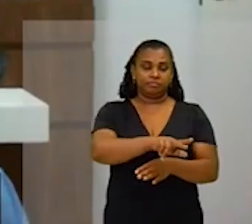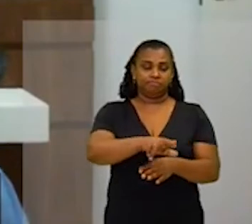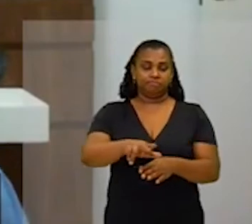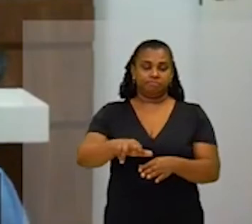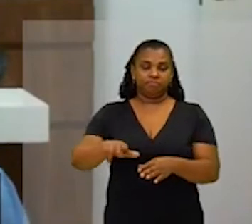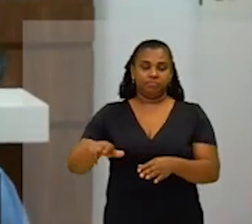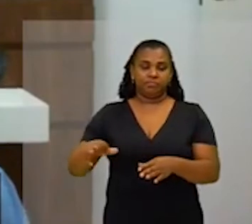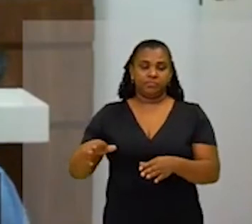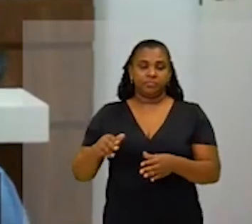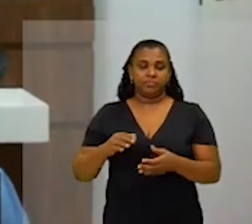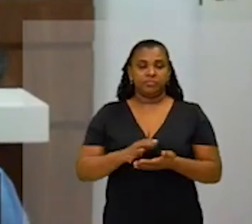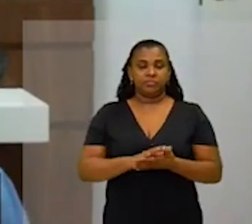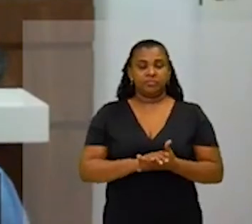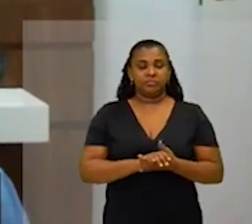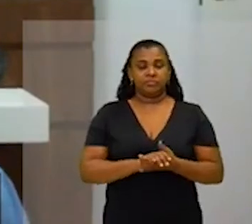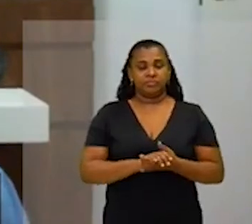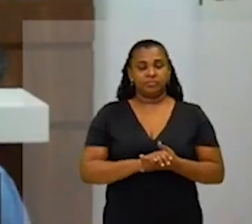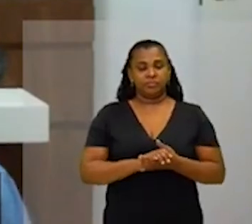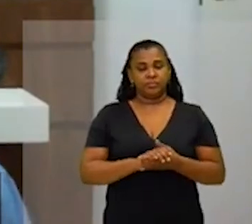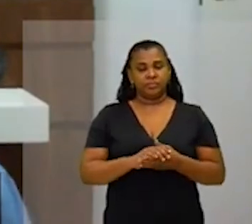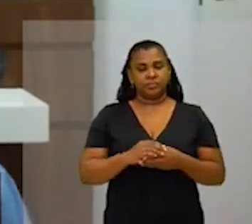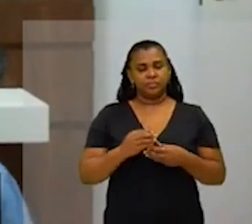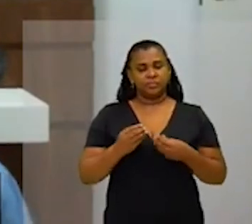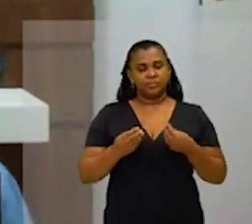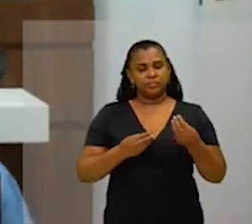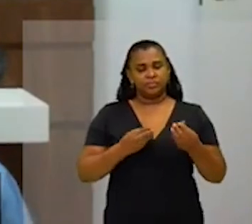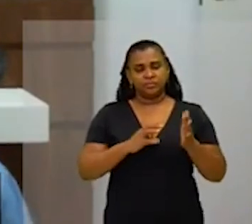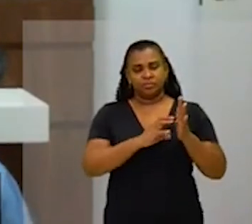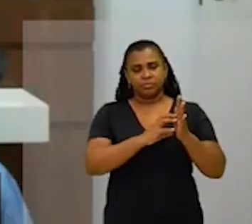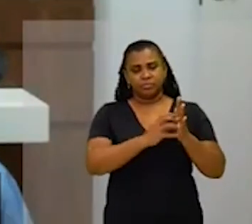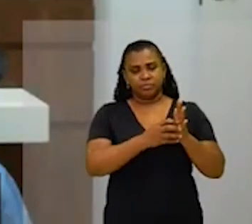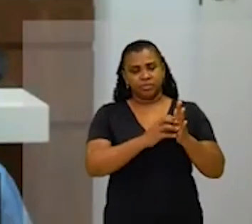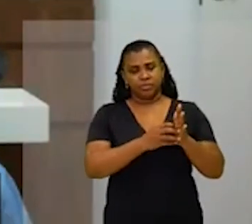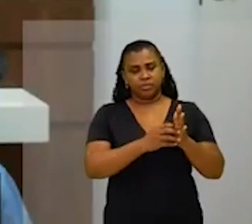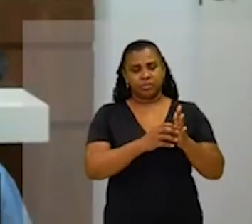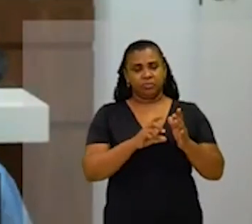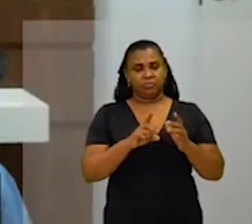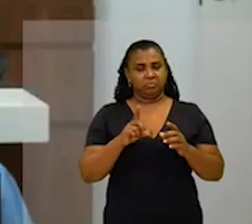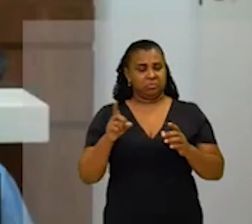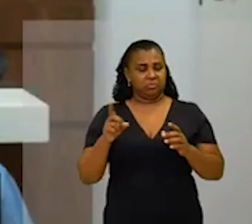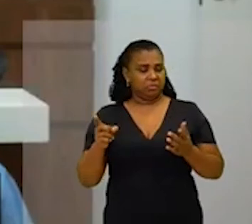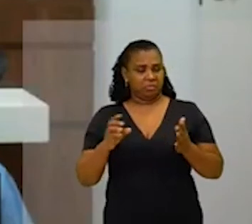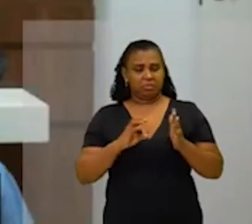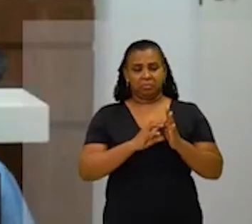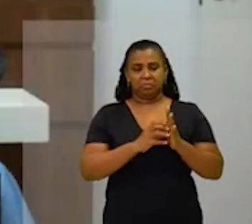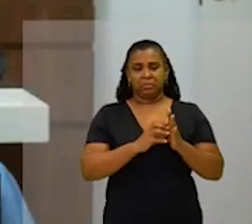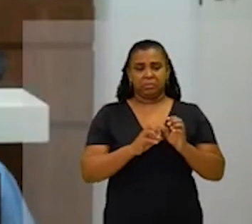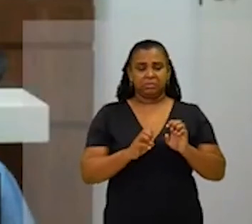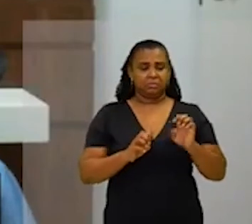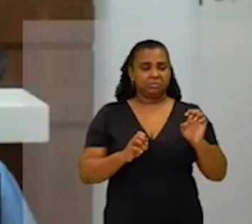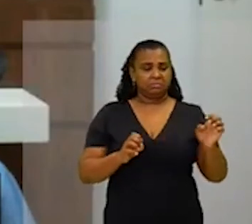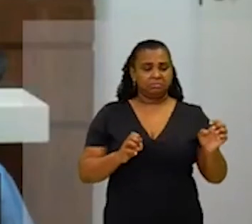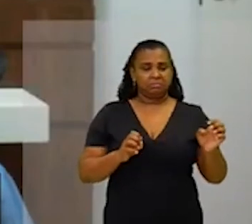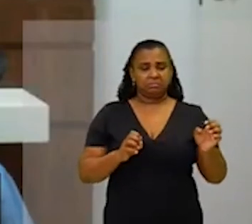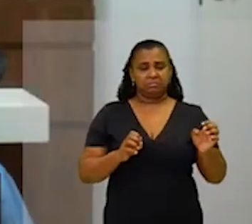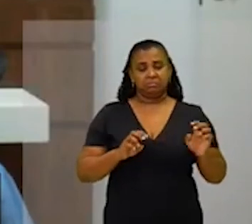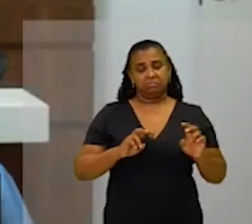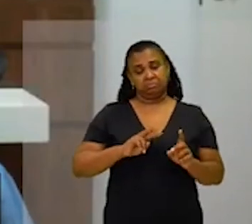se pode dizer um partido de direita defender uma plataforma mas se pode perguntar a ele